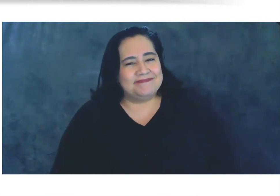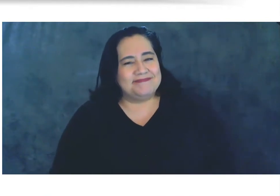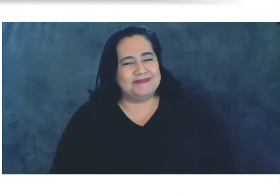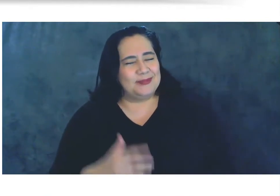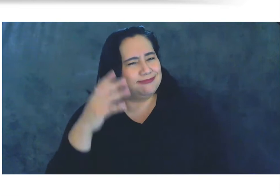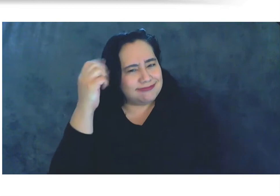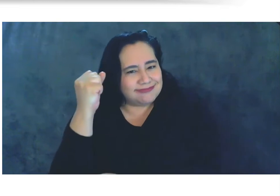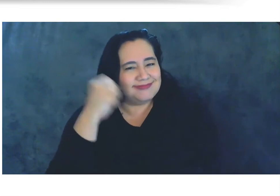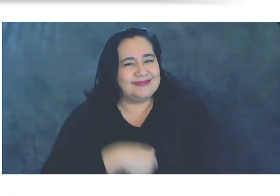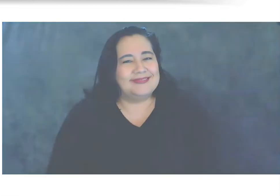Gracias.